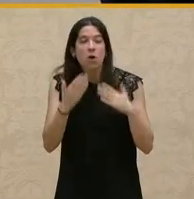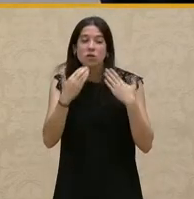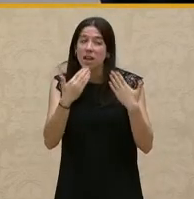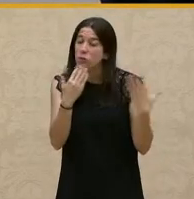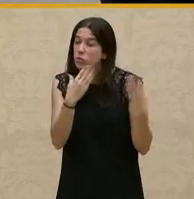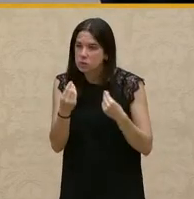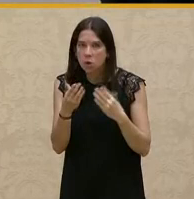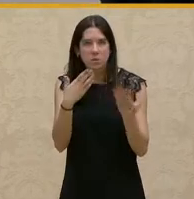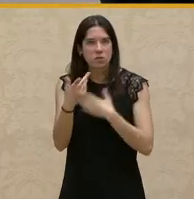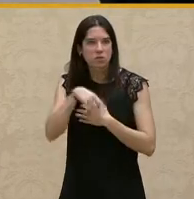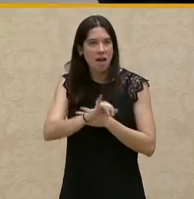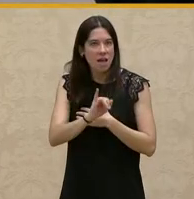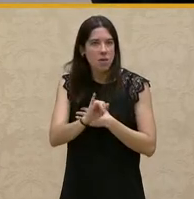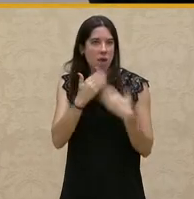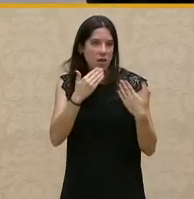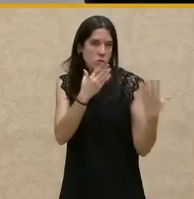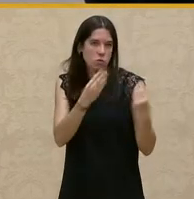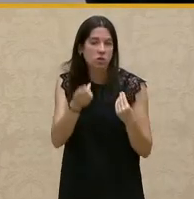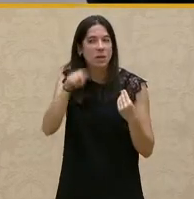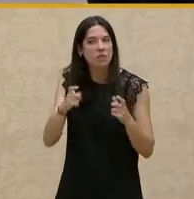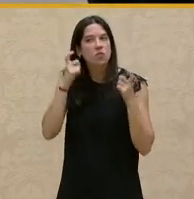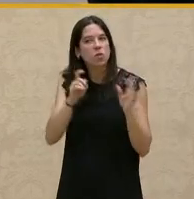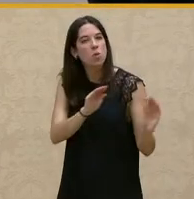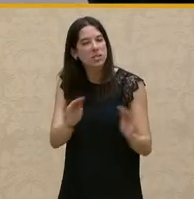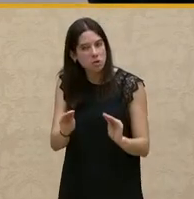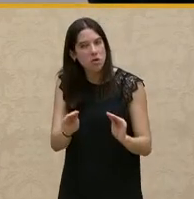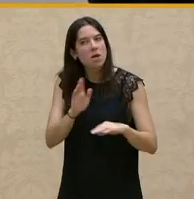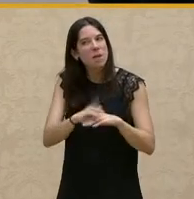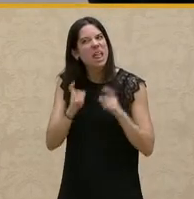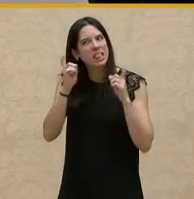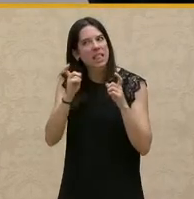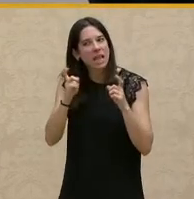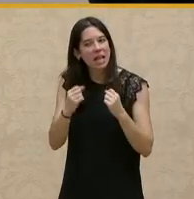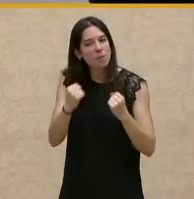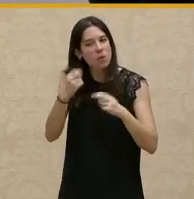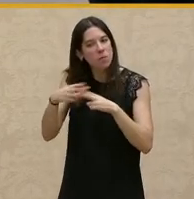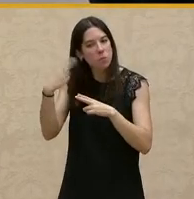y también el esfuerzo que hacéis por que se preste atención desde los poderes públicos a las